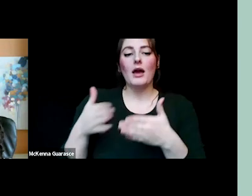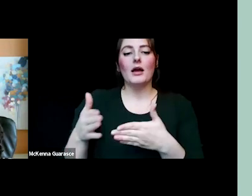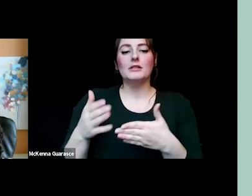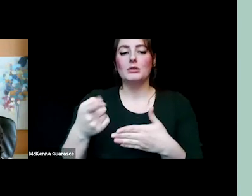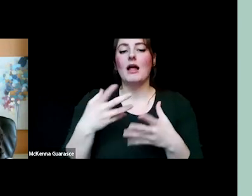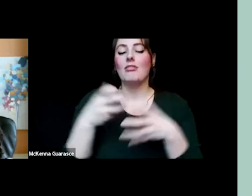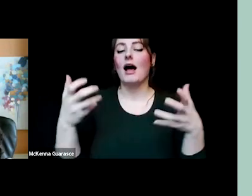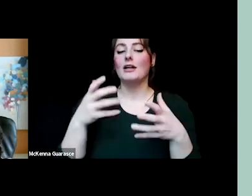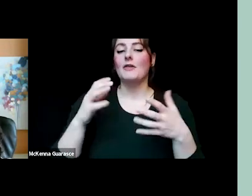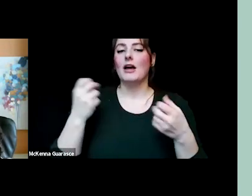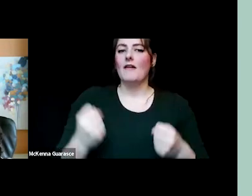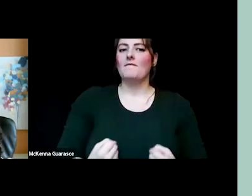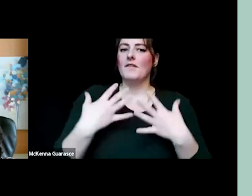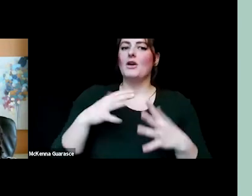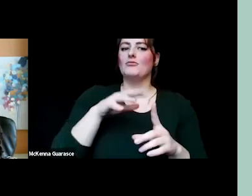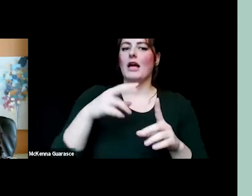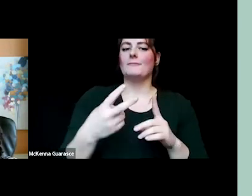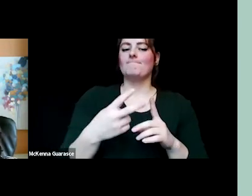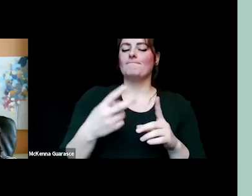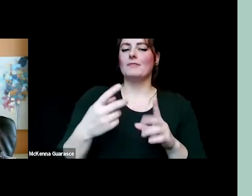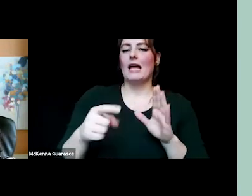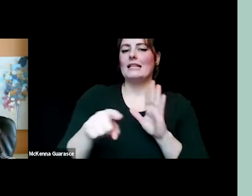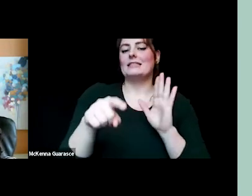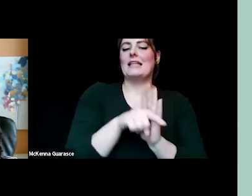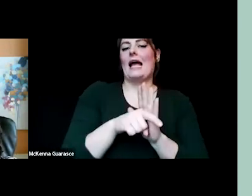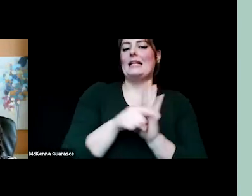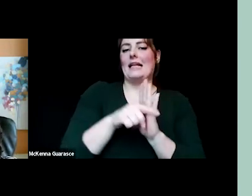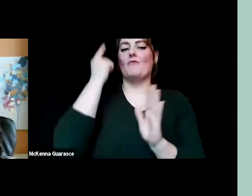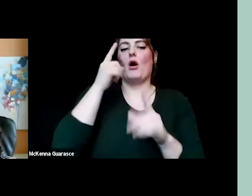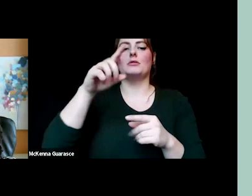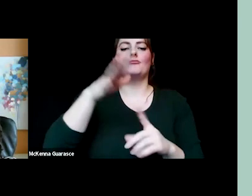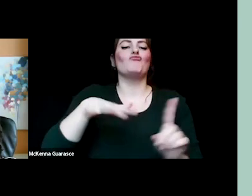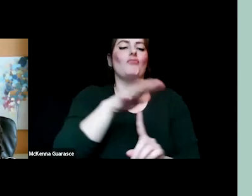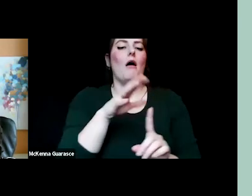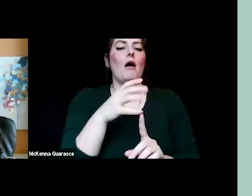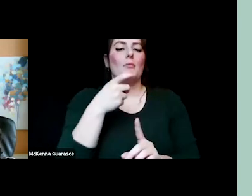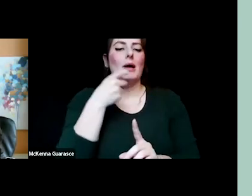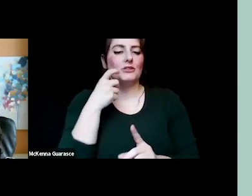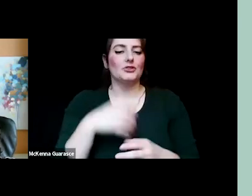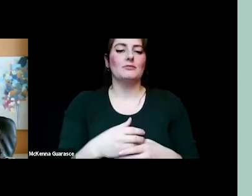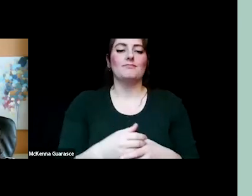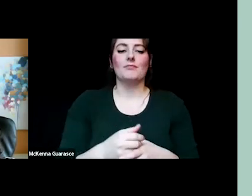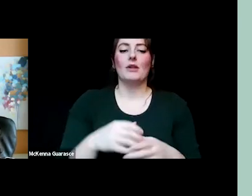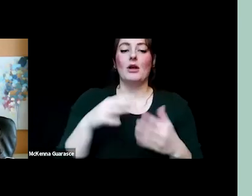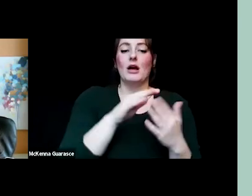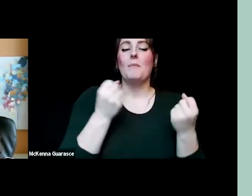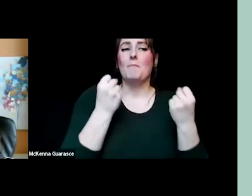y estigma con la adicción. Los miembros de la comunidad no aceptarán los recursos que les ofrezcan,